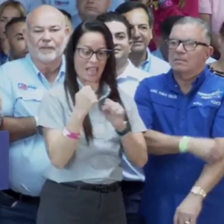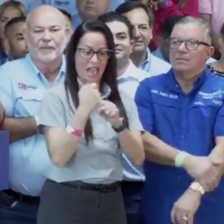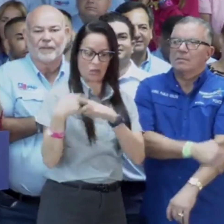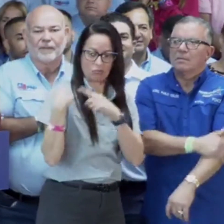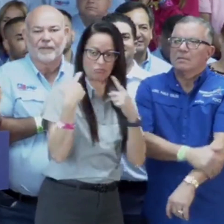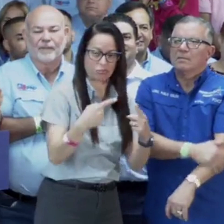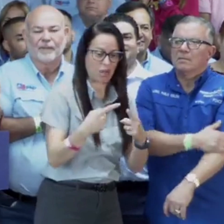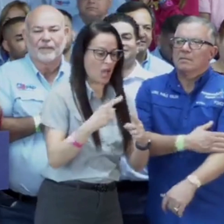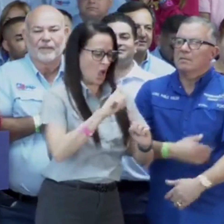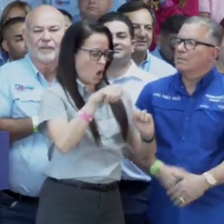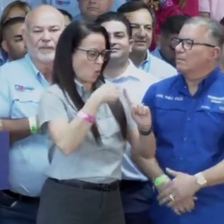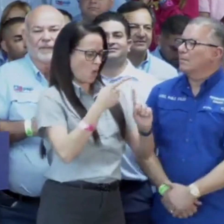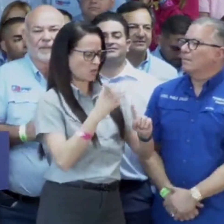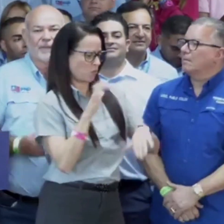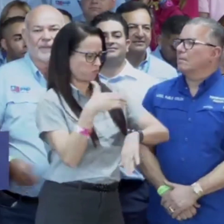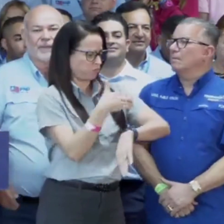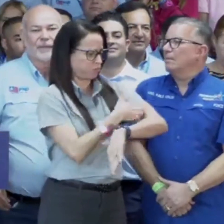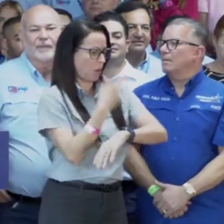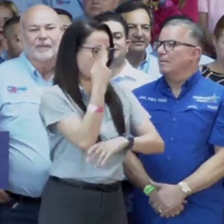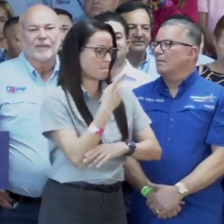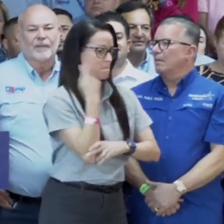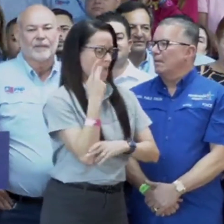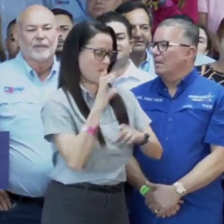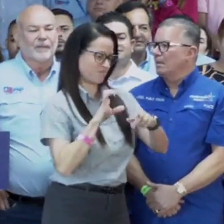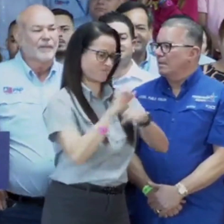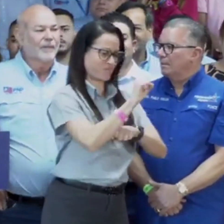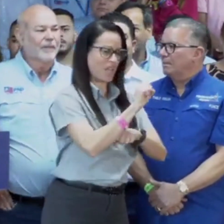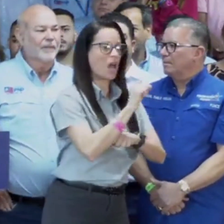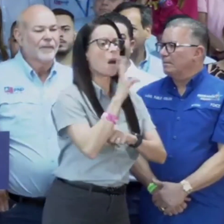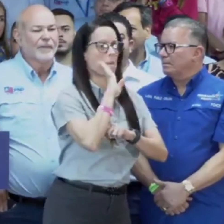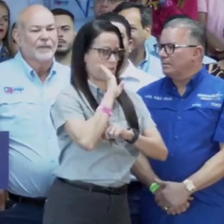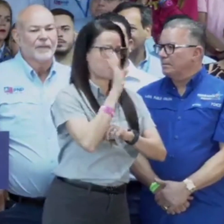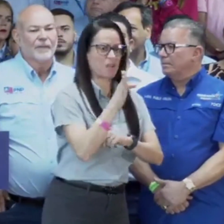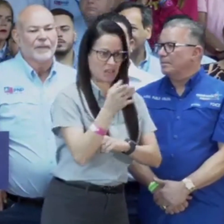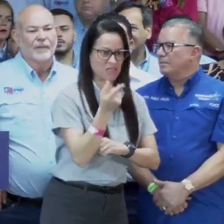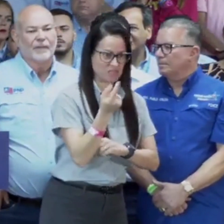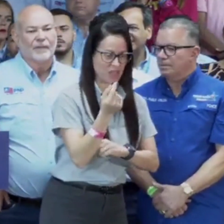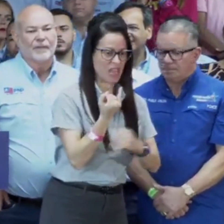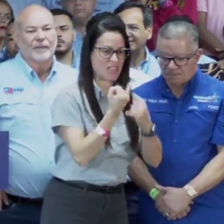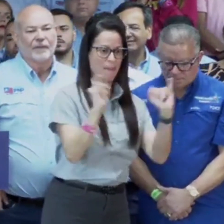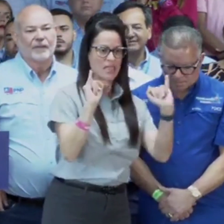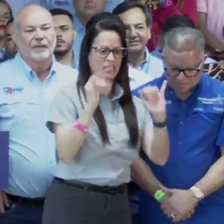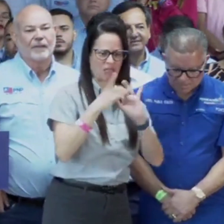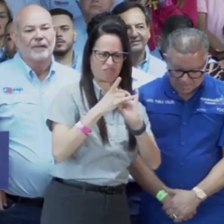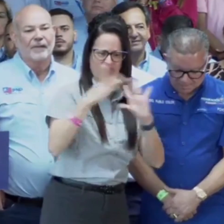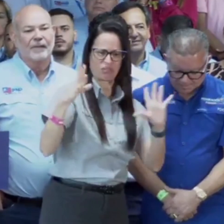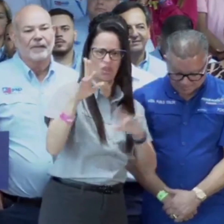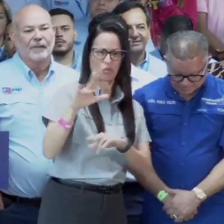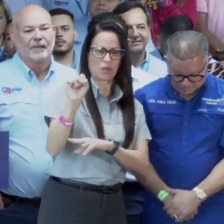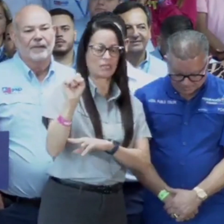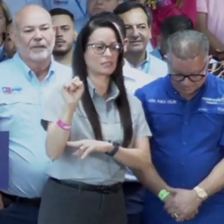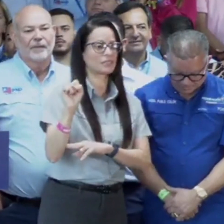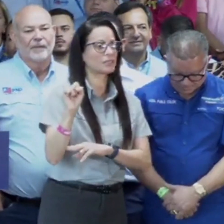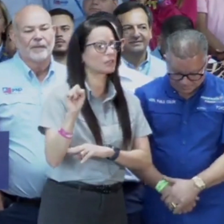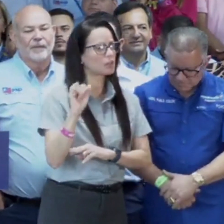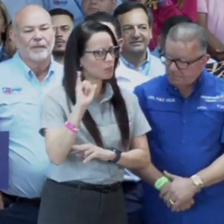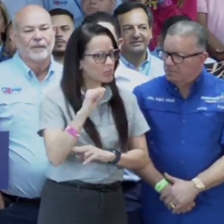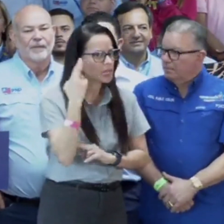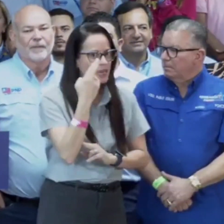buscarán la independencia y por eso se asocian con esta gente Igualmente Hugo Chávez cuando aspiró